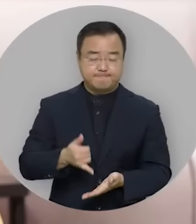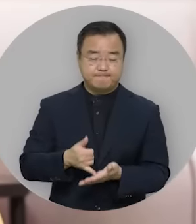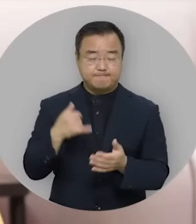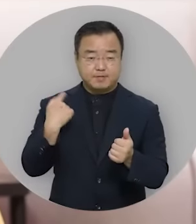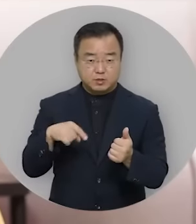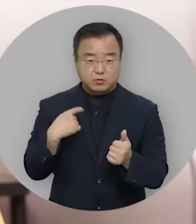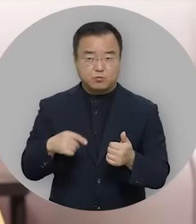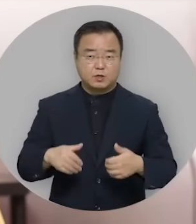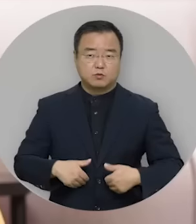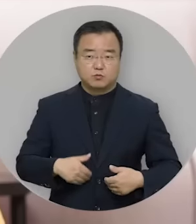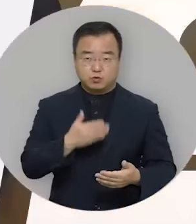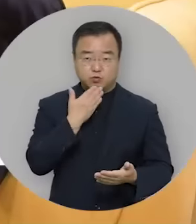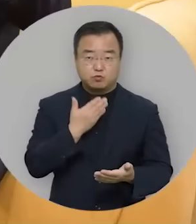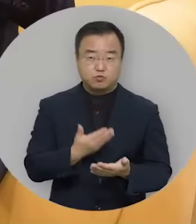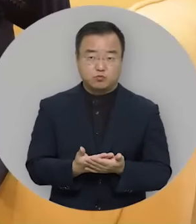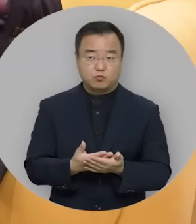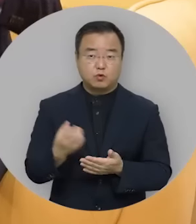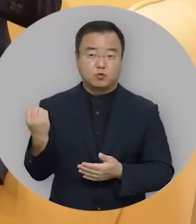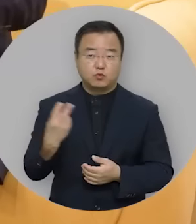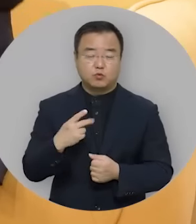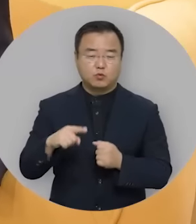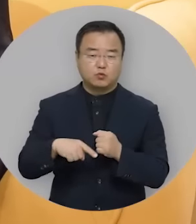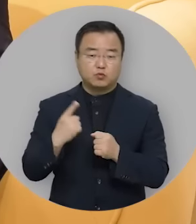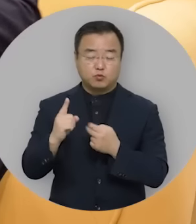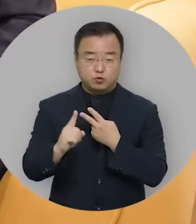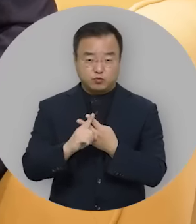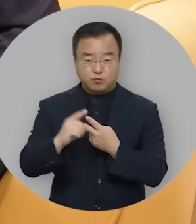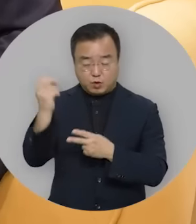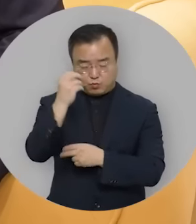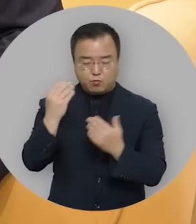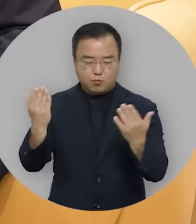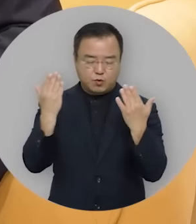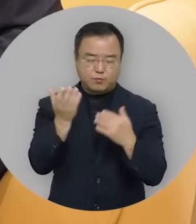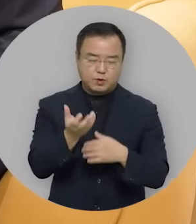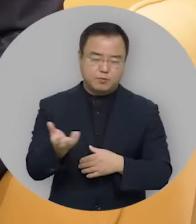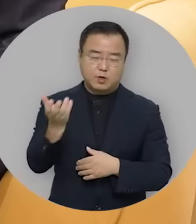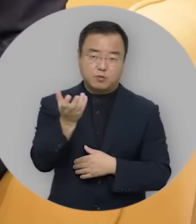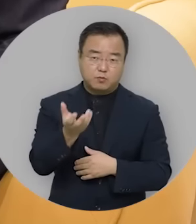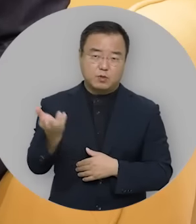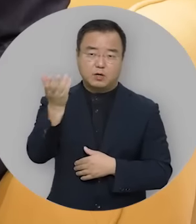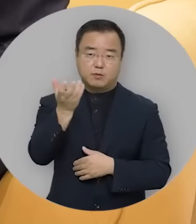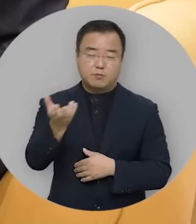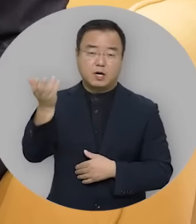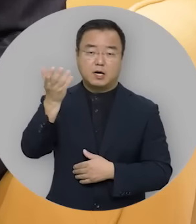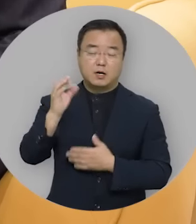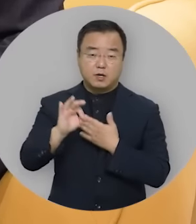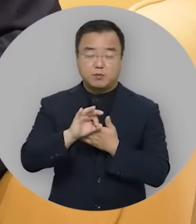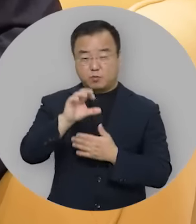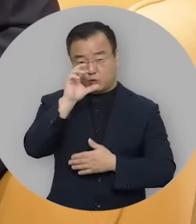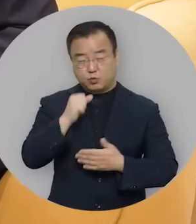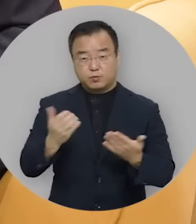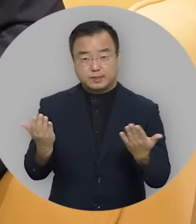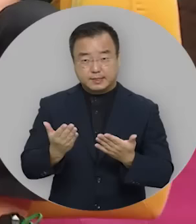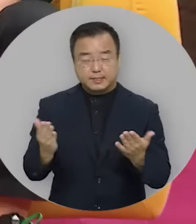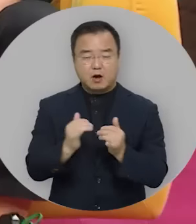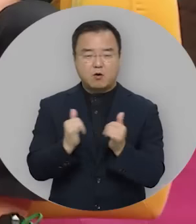그런 것들이 중요하고요. 초등학교에서 중학교, 고등학교 이렇게 올라가면 또 좋은 직업인으로서의 역량을 키워줘야 하잖아요.